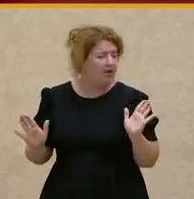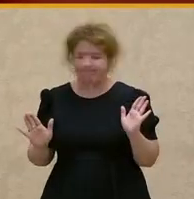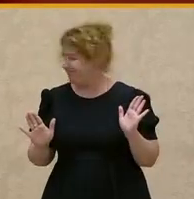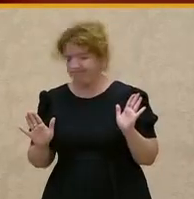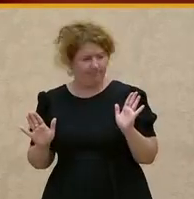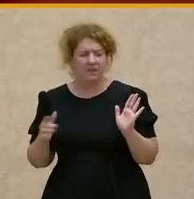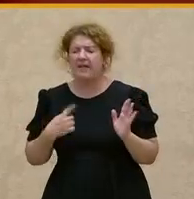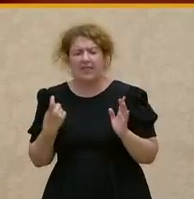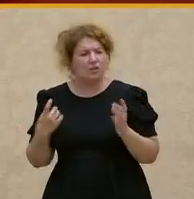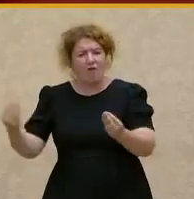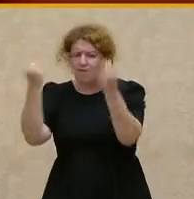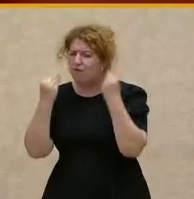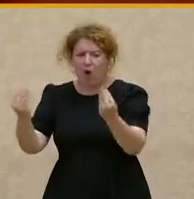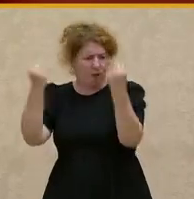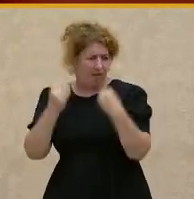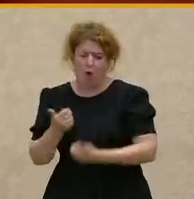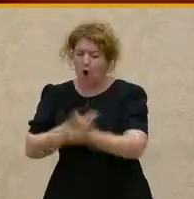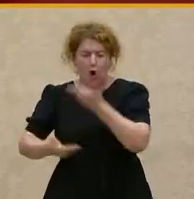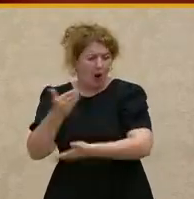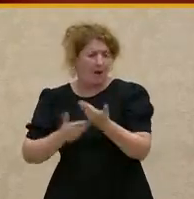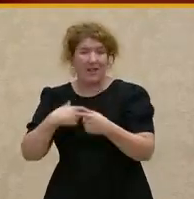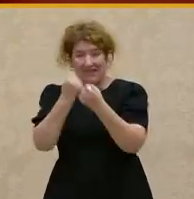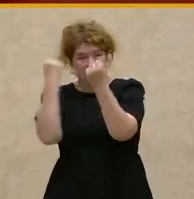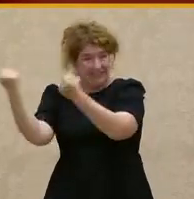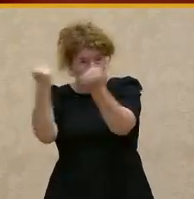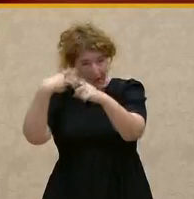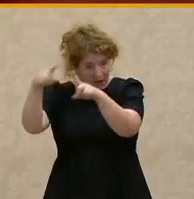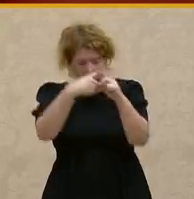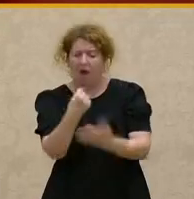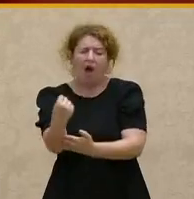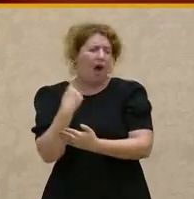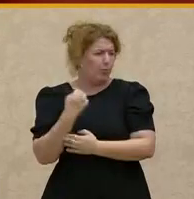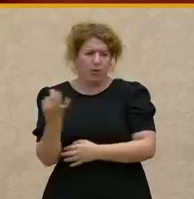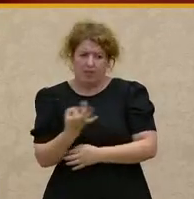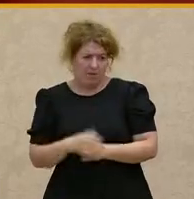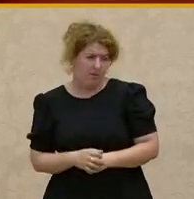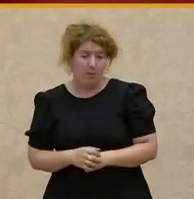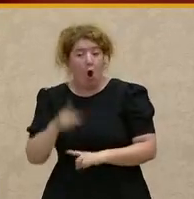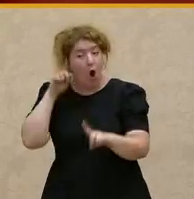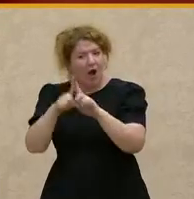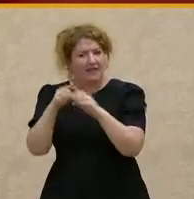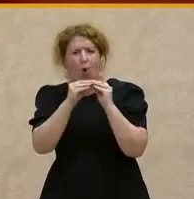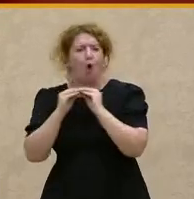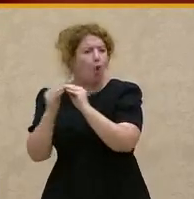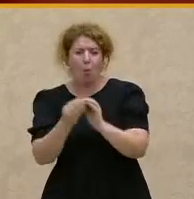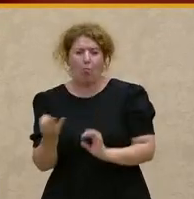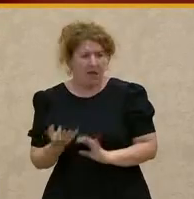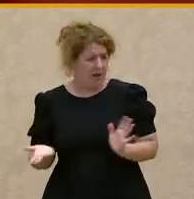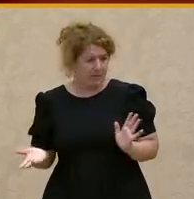necesitamos apoyo institucional compartiendo un objetivo común. Los programas no deben depender